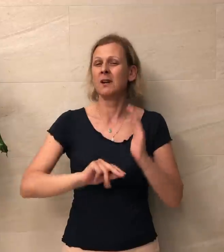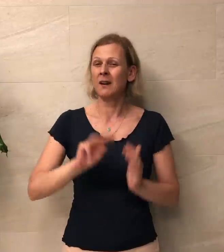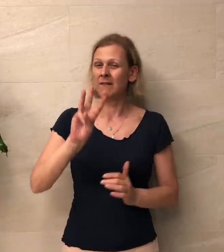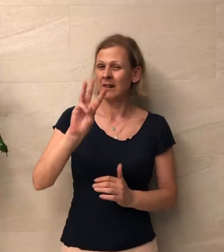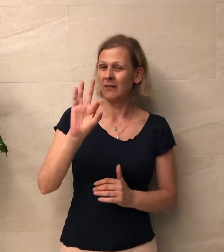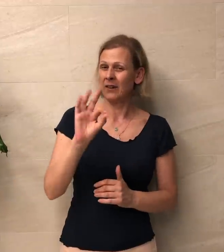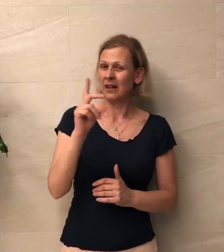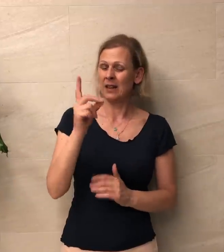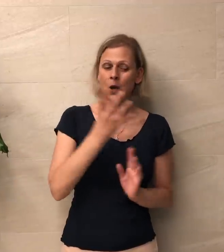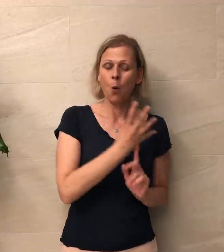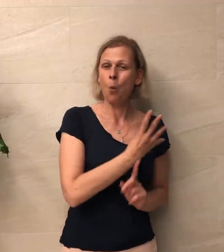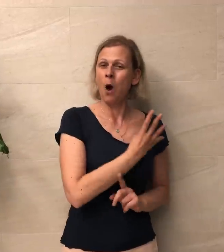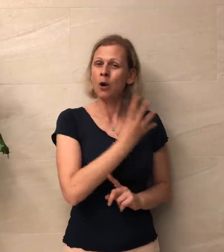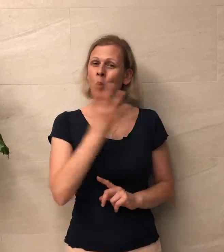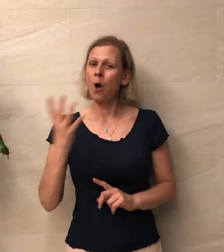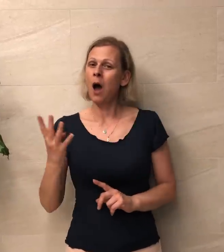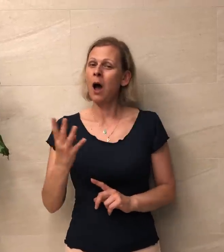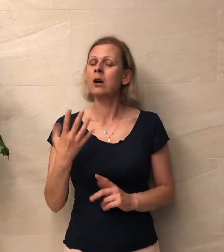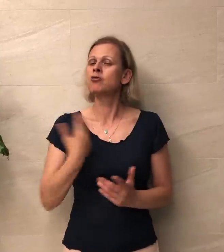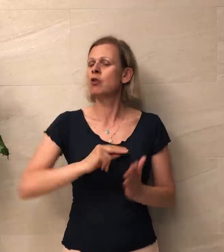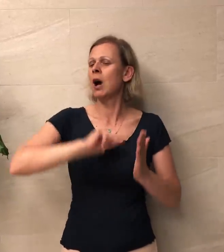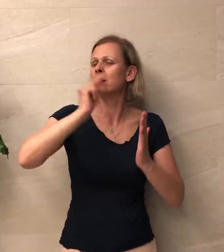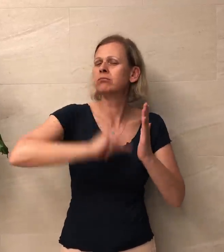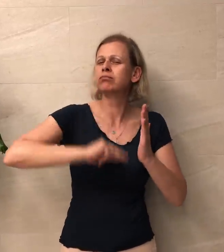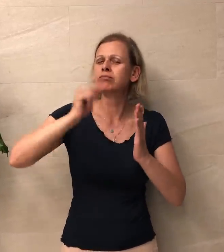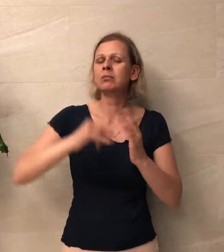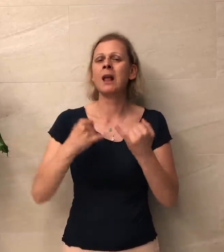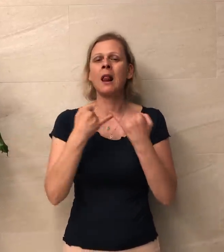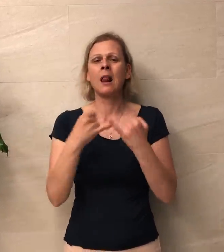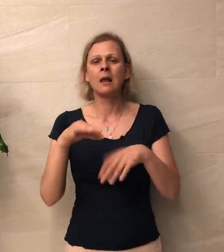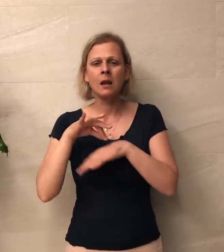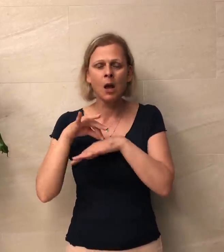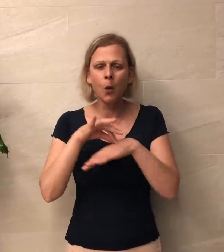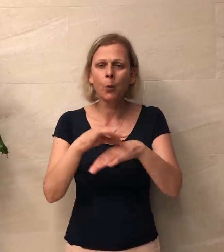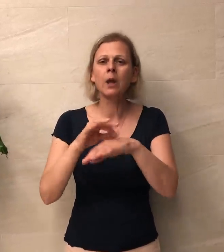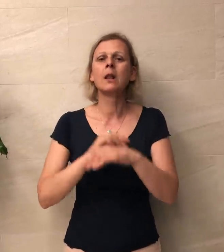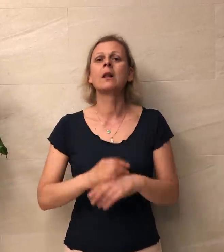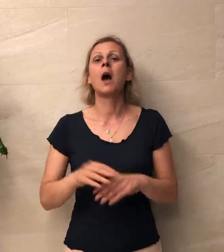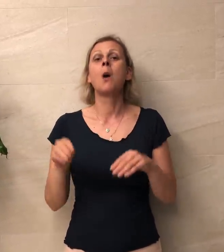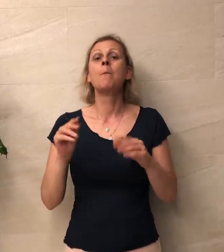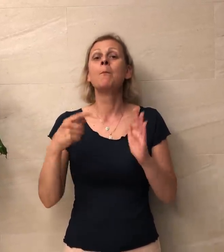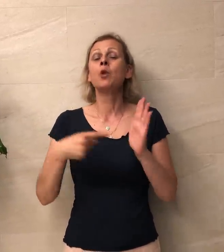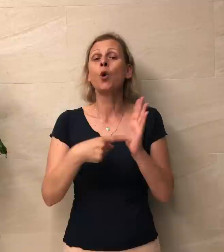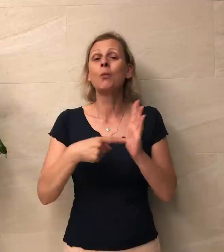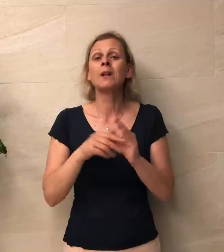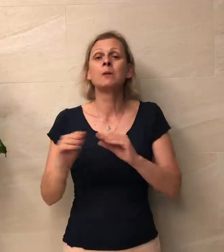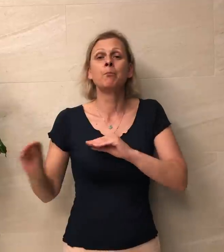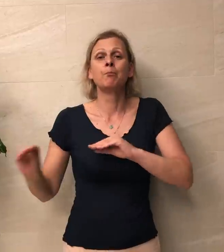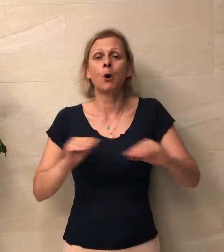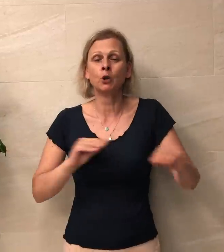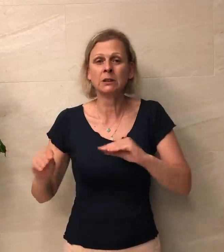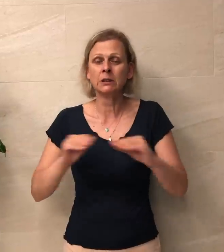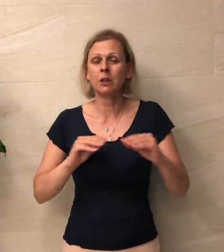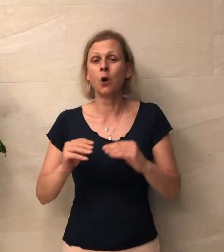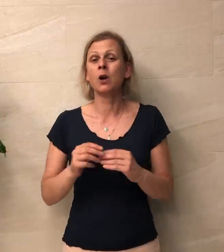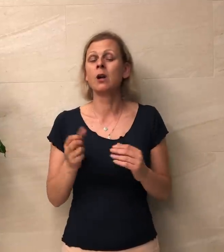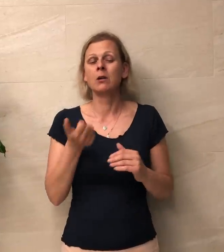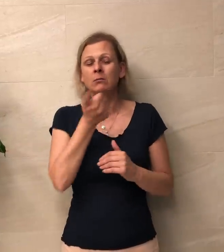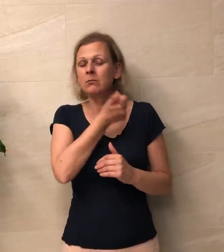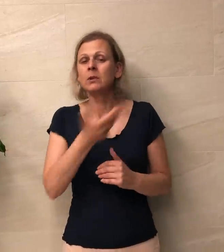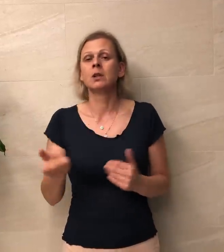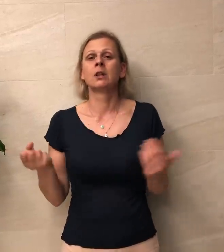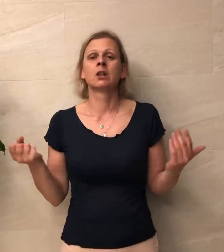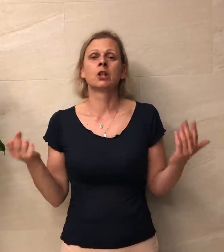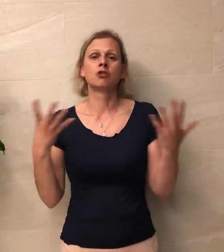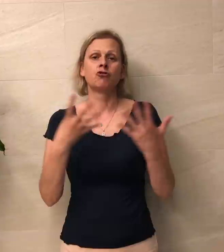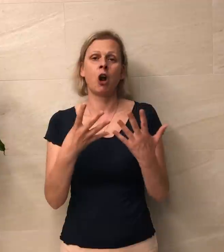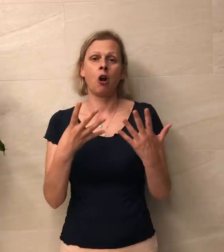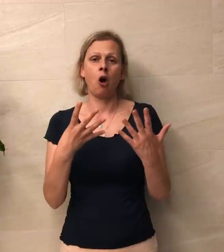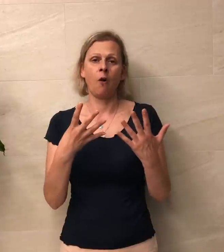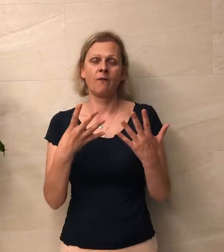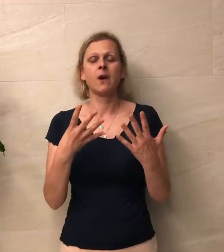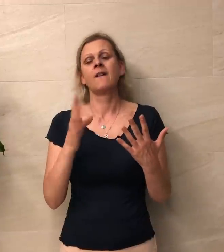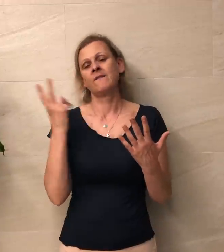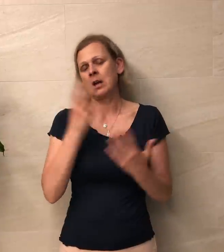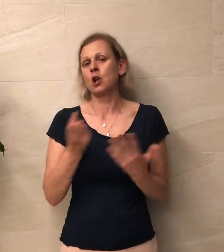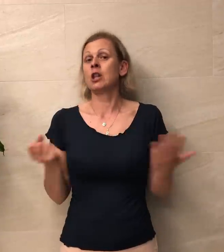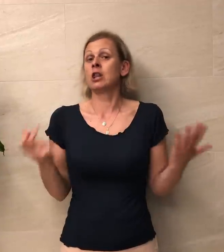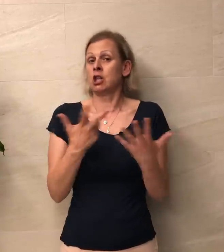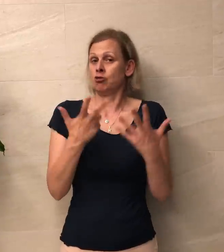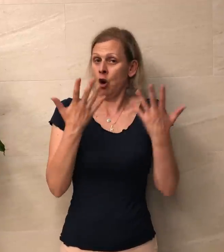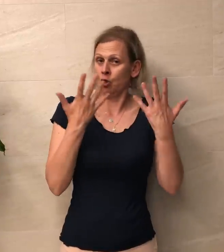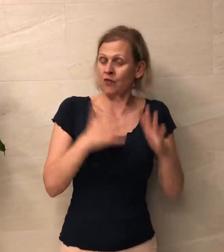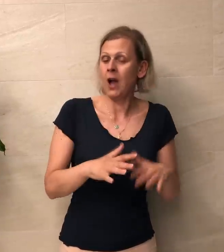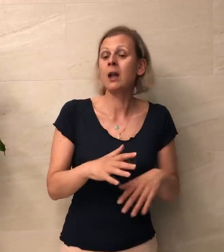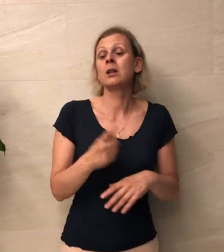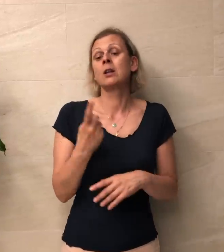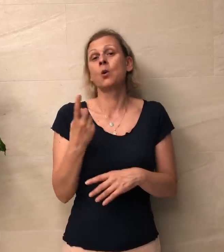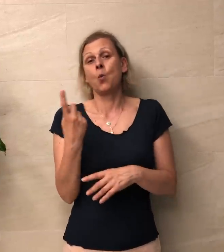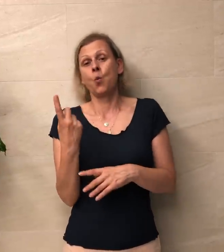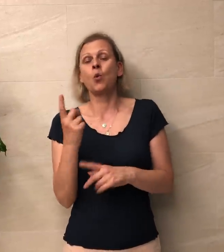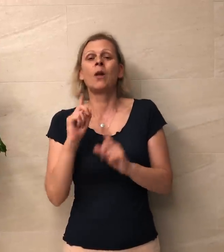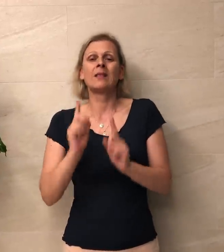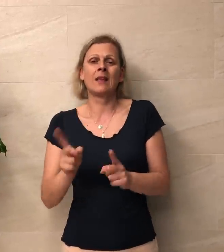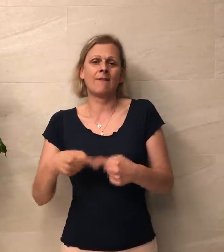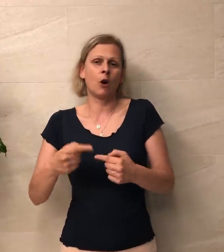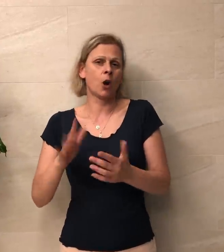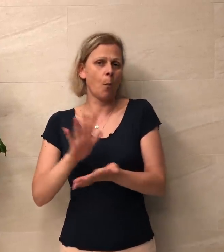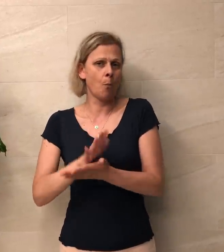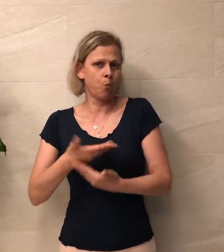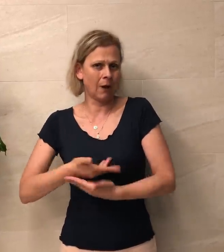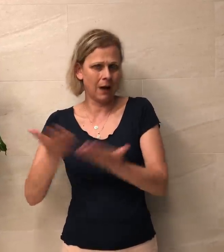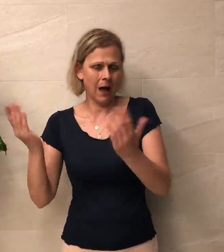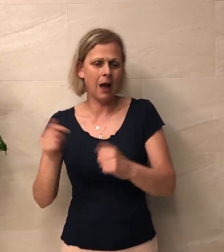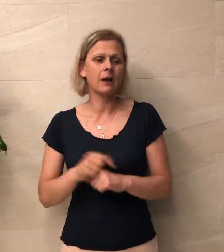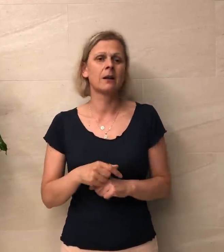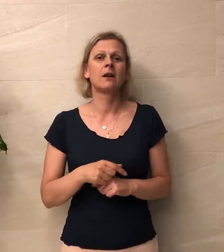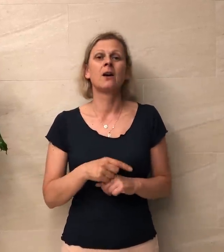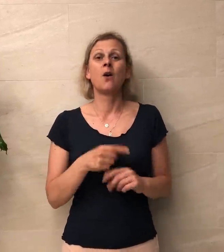Per tali ragioni, la WFD nell’ultimo quadriennio ha stilato le linee-guida da cui sono scaturiti diciannove documenti di posizione dei quali uno è in fase di pubblicazione.